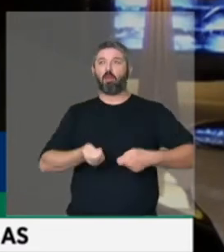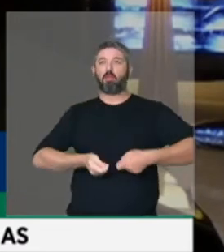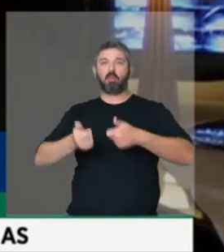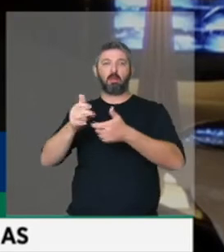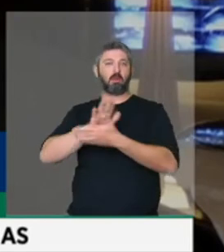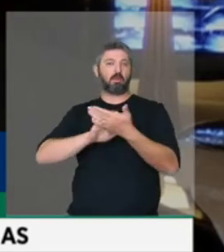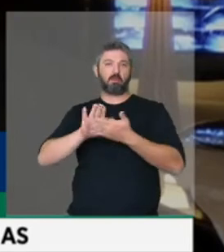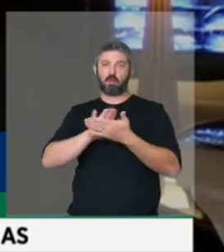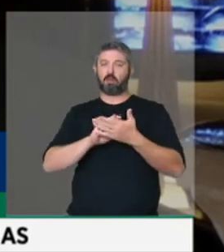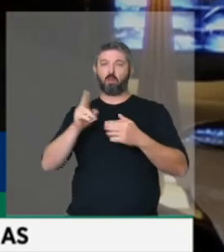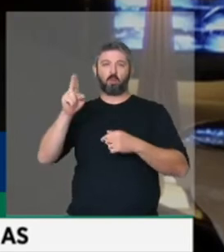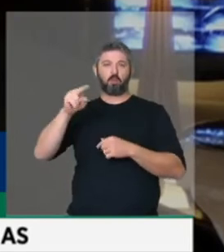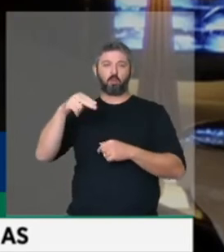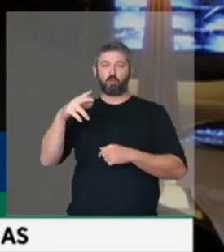SUA BANCADA CONTRA... A PRIVATIZAÇÃO DA